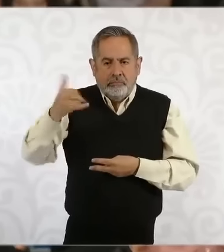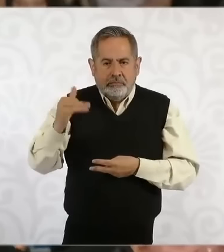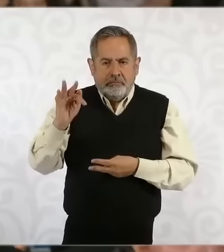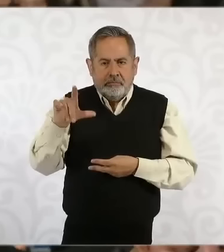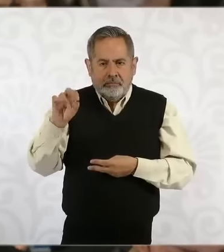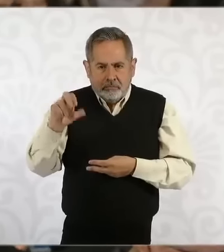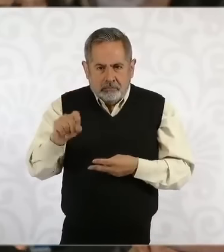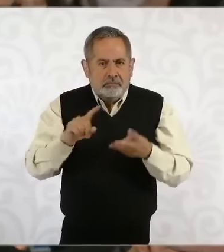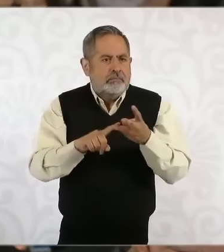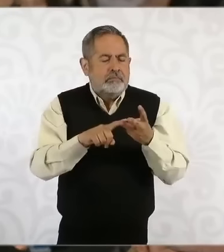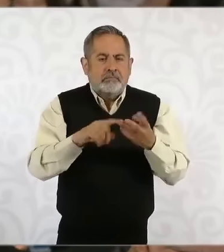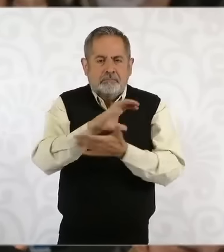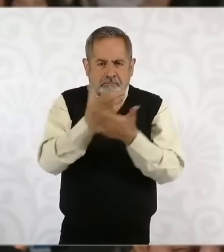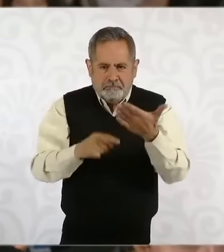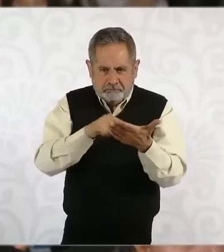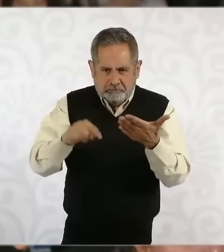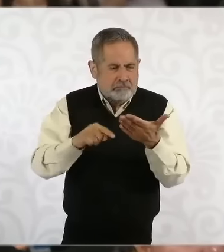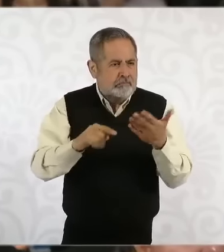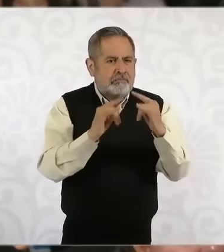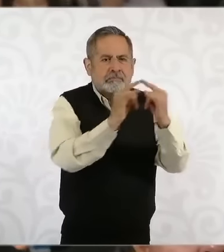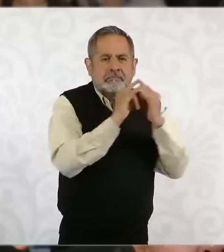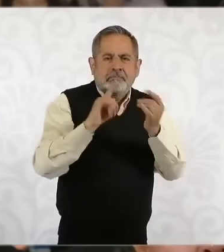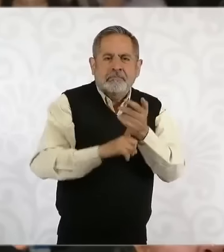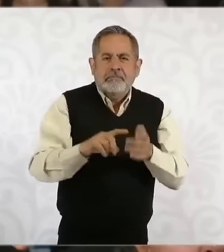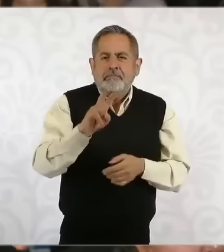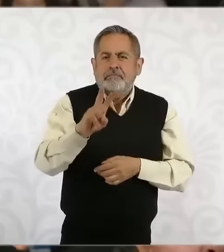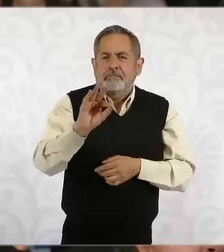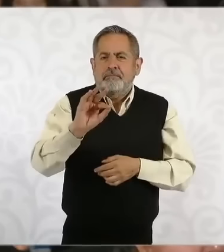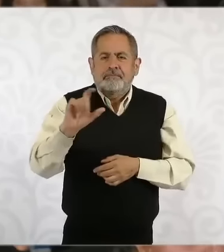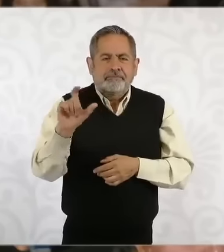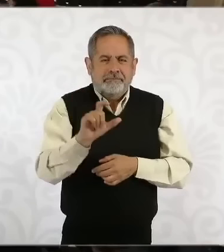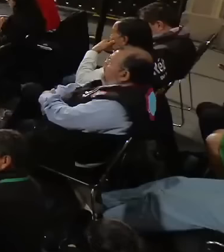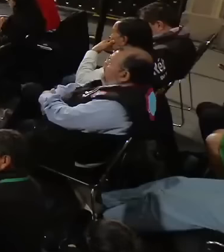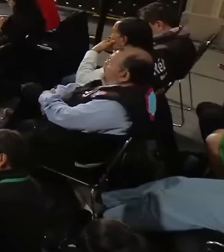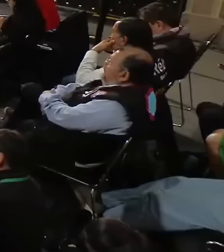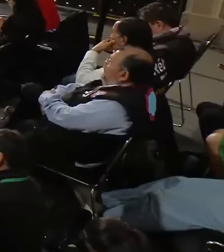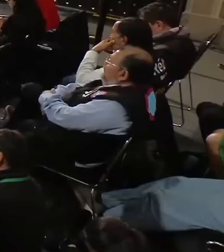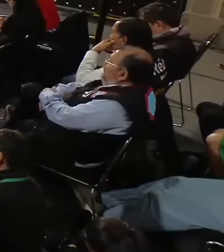los contratos por las cabañas de Vicente Fox entregadas a sus amigos a sobreprecio,